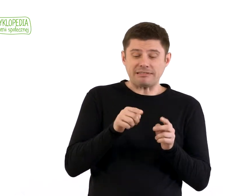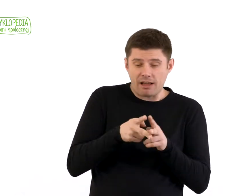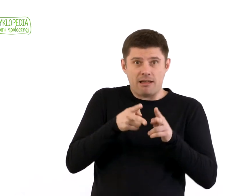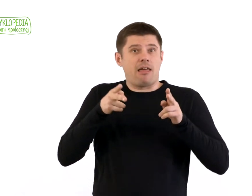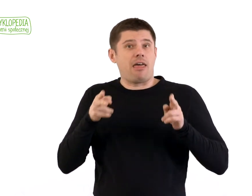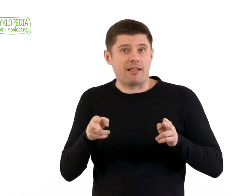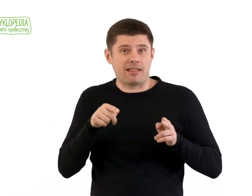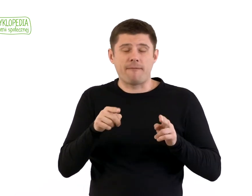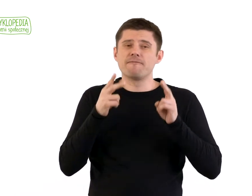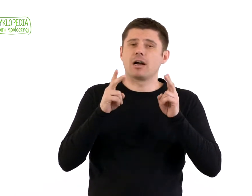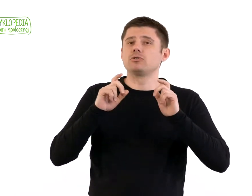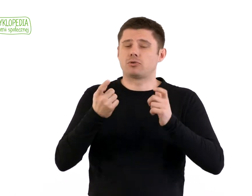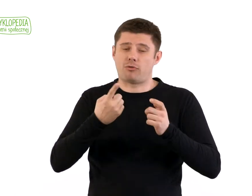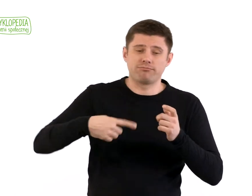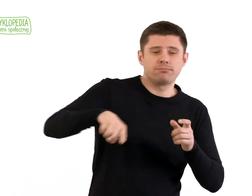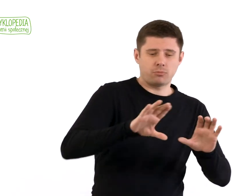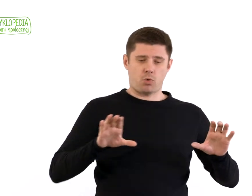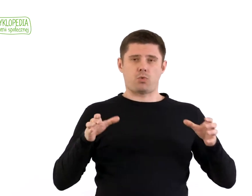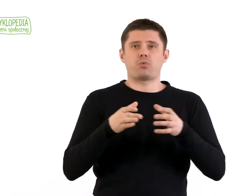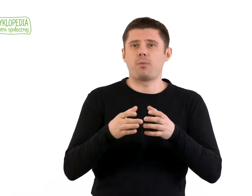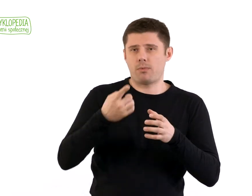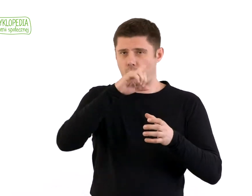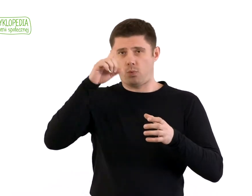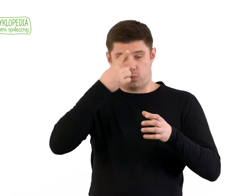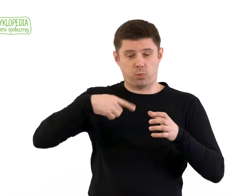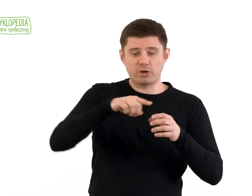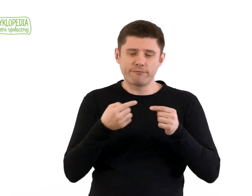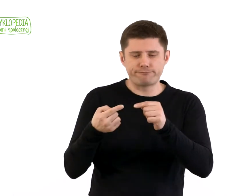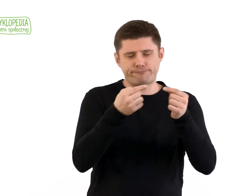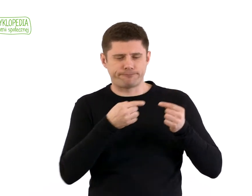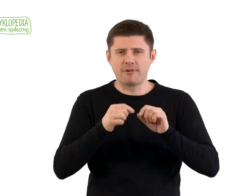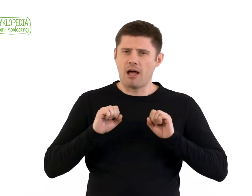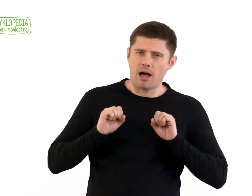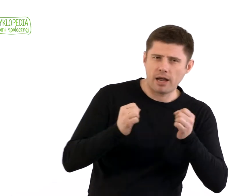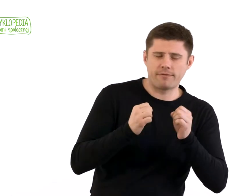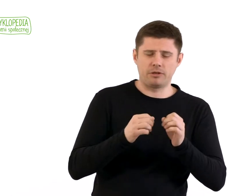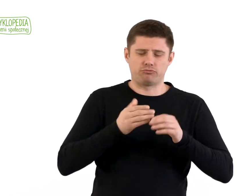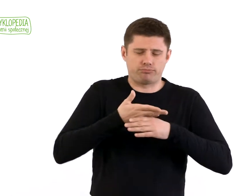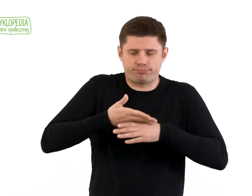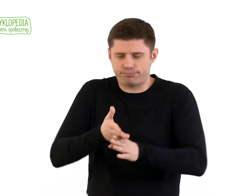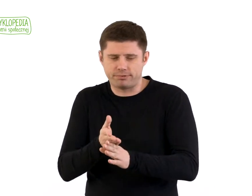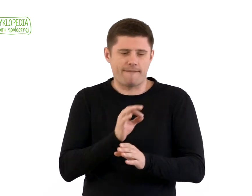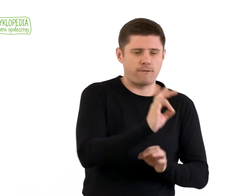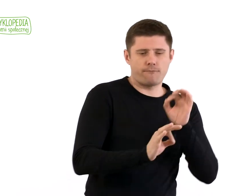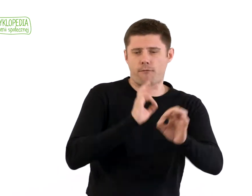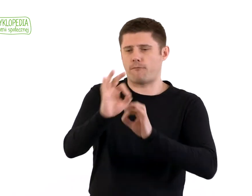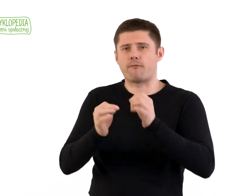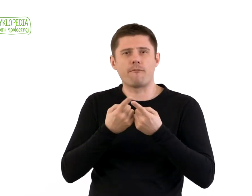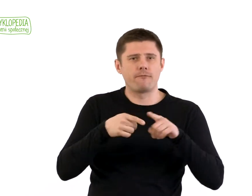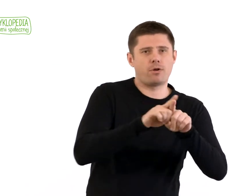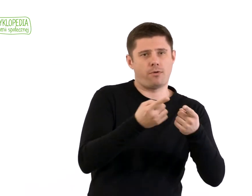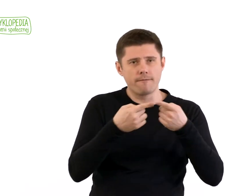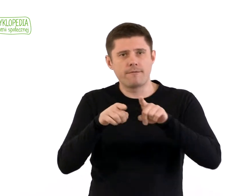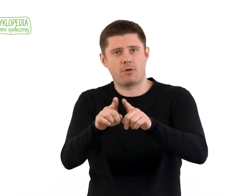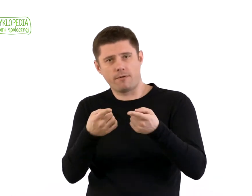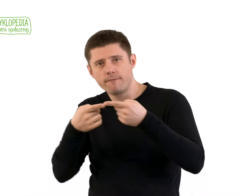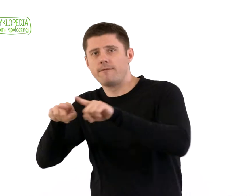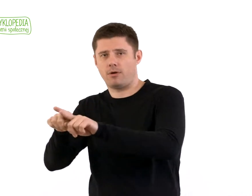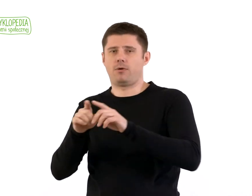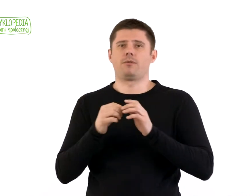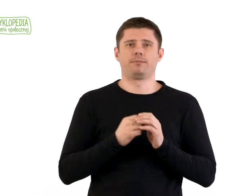Na tym etapie ważne jest zaangażowanie całej grupy założycielskiej i dzielenie się zadaniami.